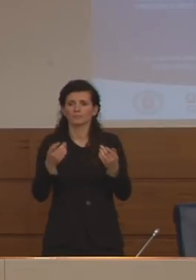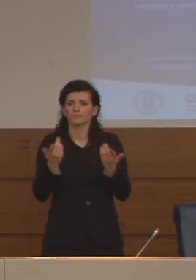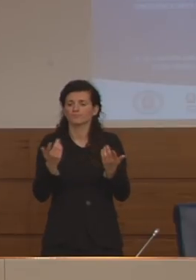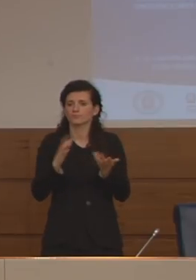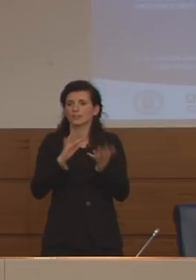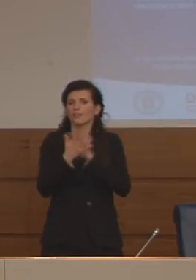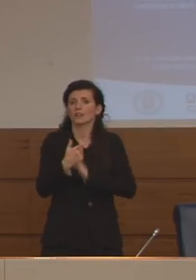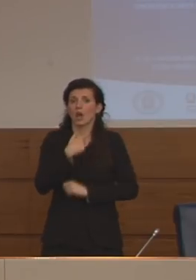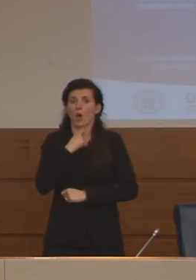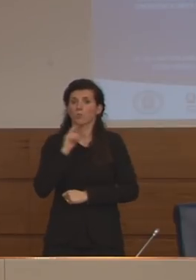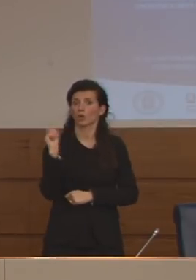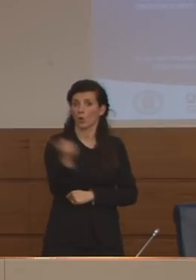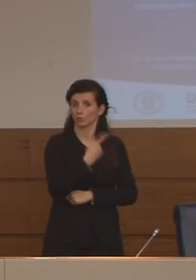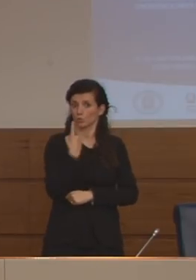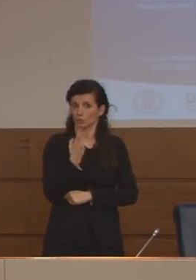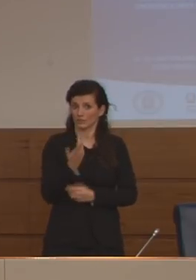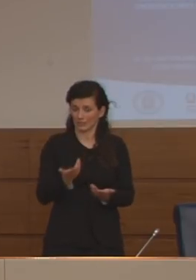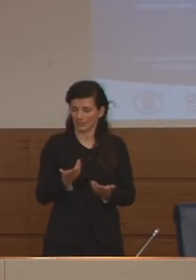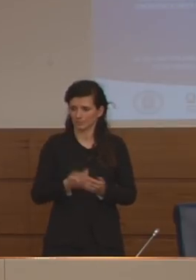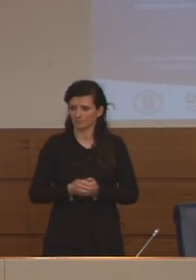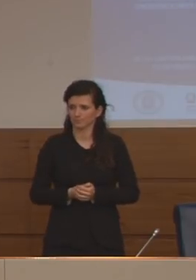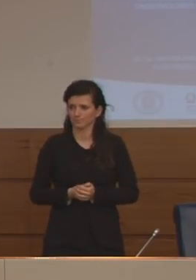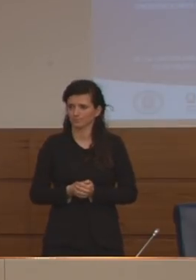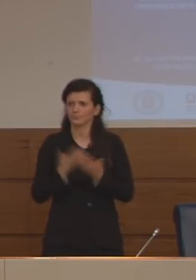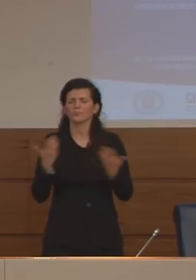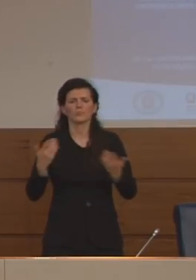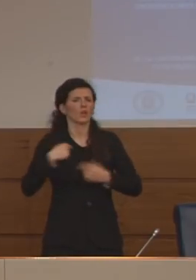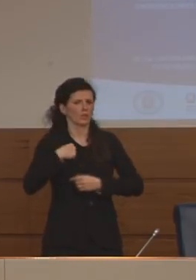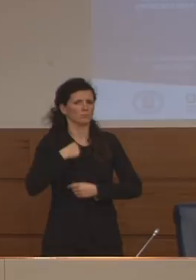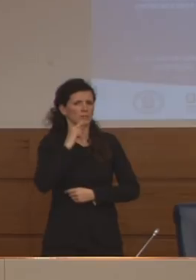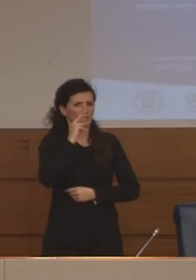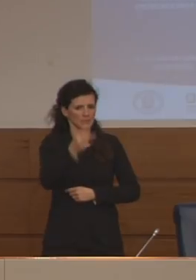Allora, io do una parte della risposta, poi chiedo aiuto al Professore